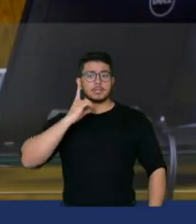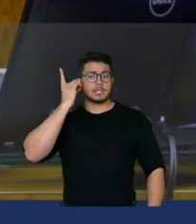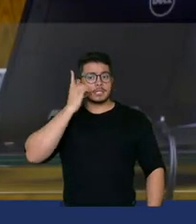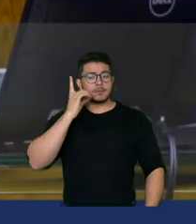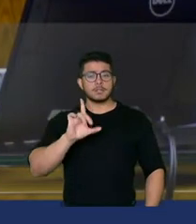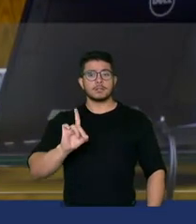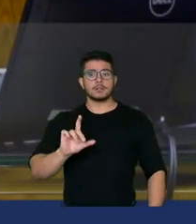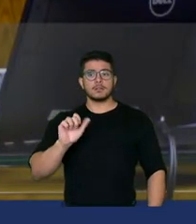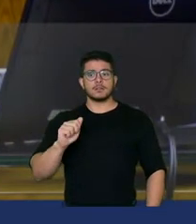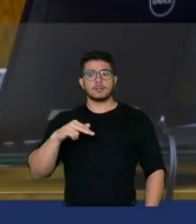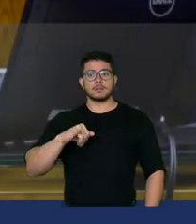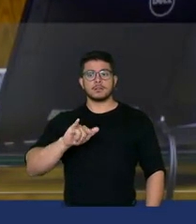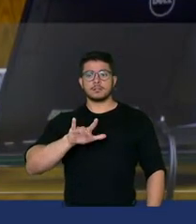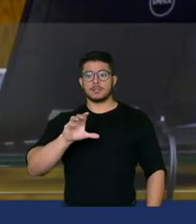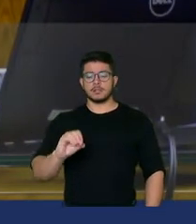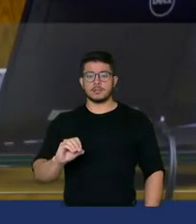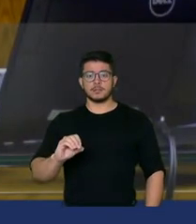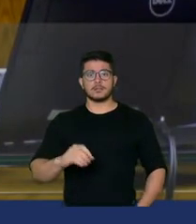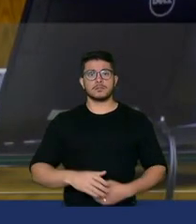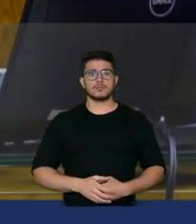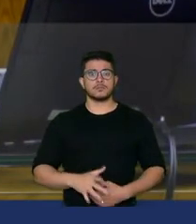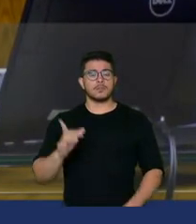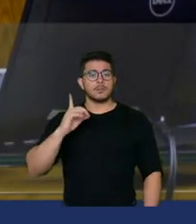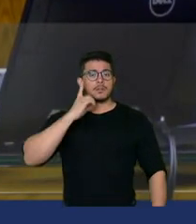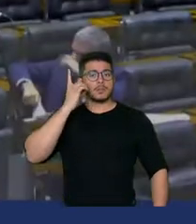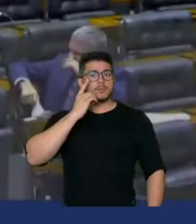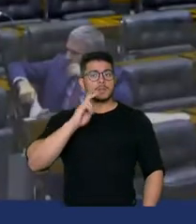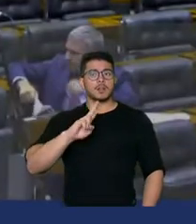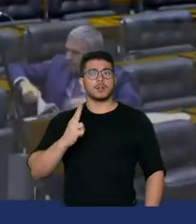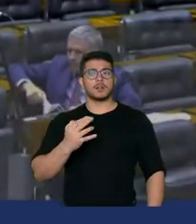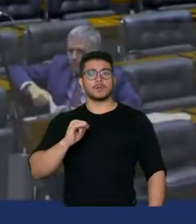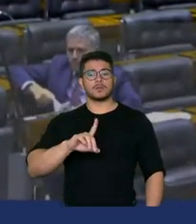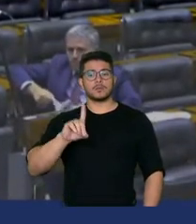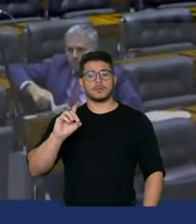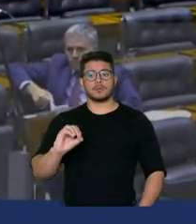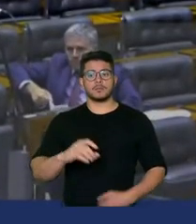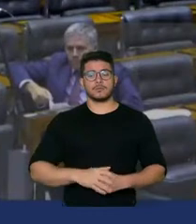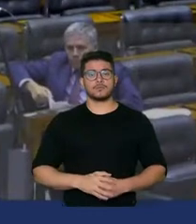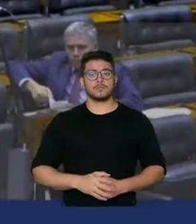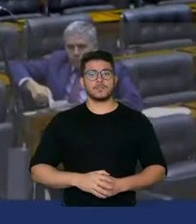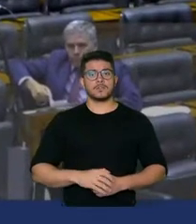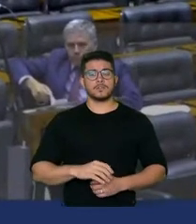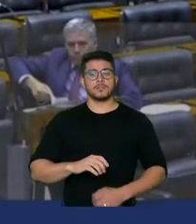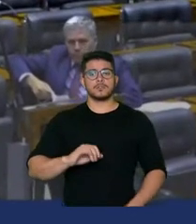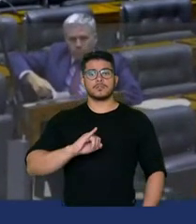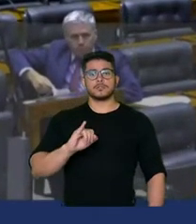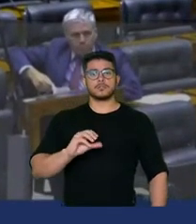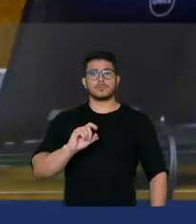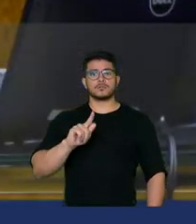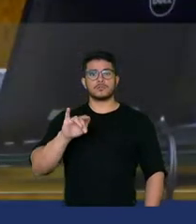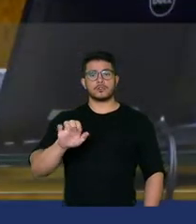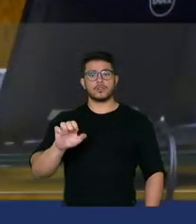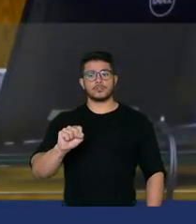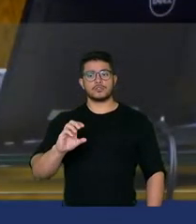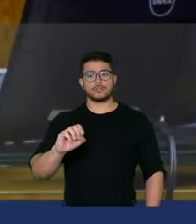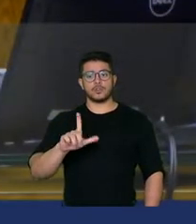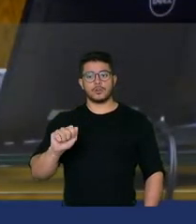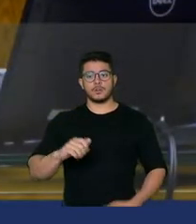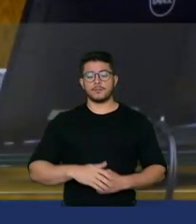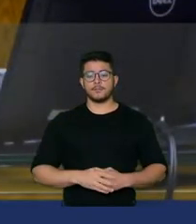NÃO VOU PERMITIR SEGUIR ESSE DEBATE. DEPUTADO DANILO FORTES. HILDO ROCHA. DEPUTADO